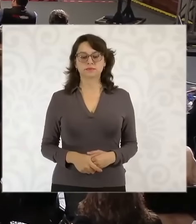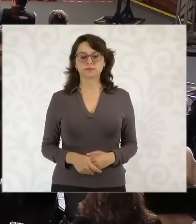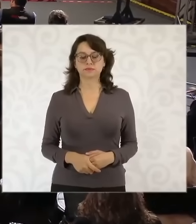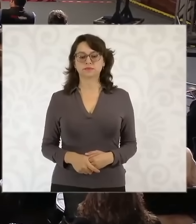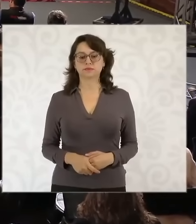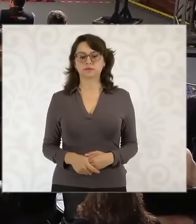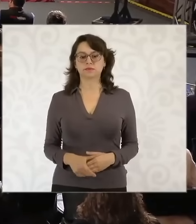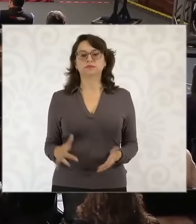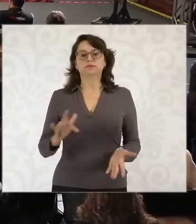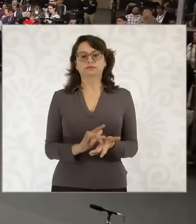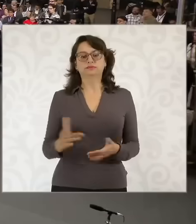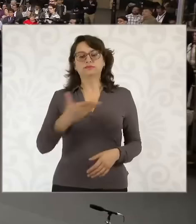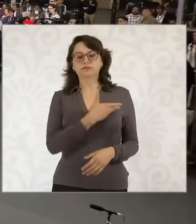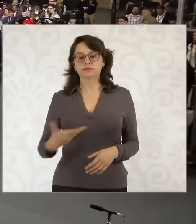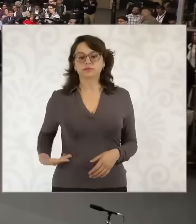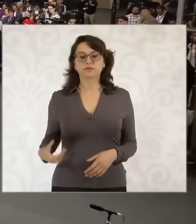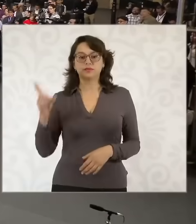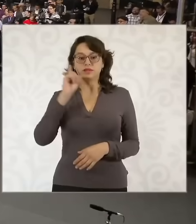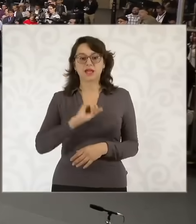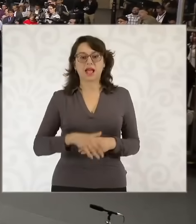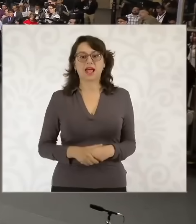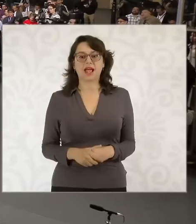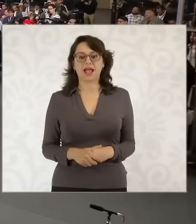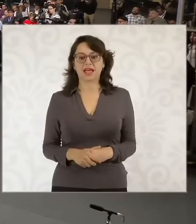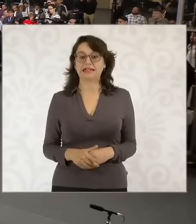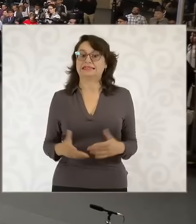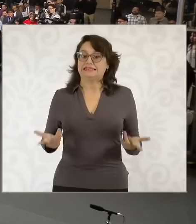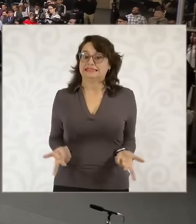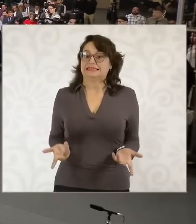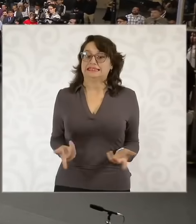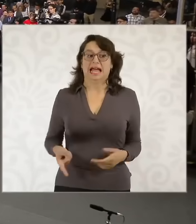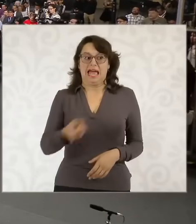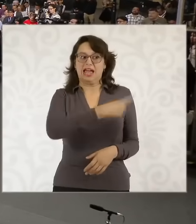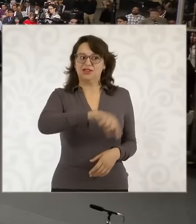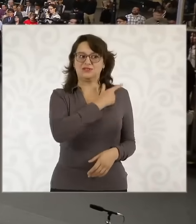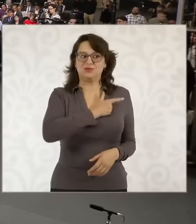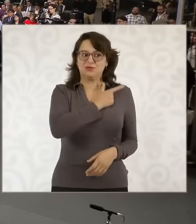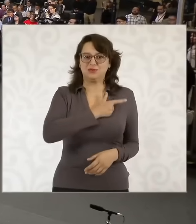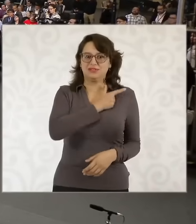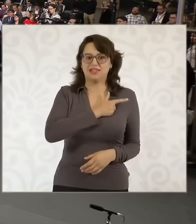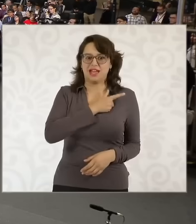Gracias, presidente. Mucho por el lenguaje financiero que es que el que les gusta a ustedes.